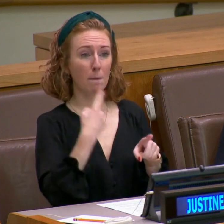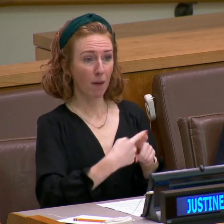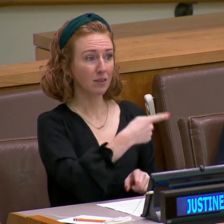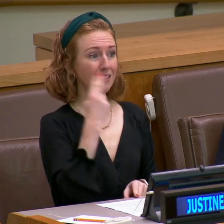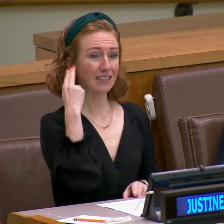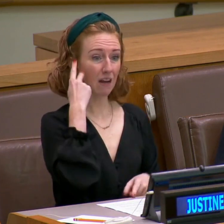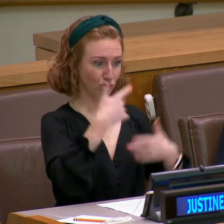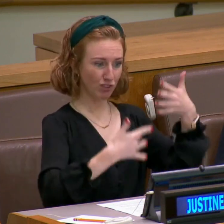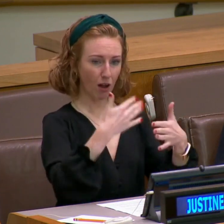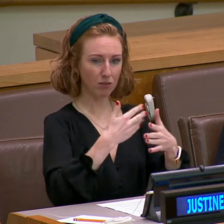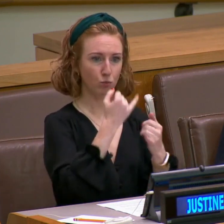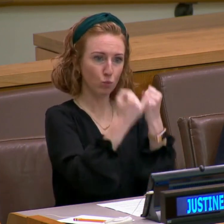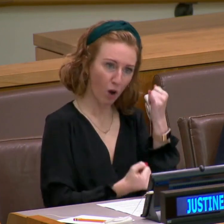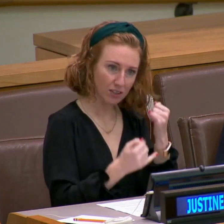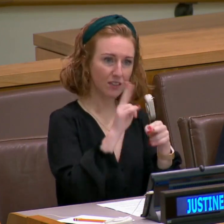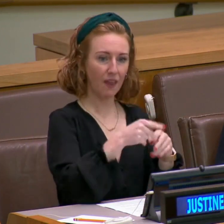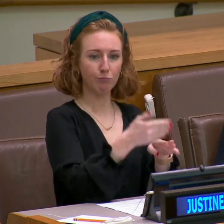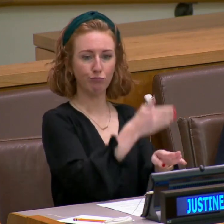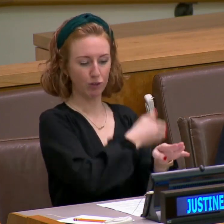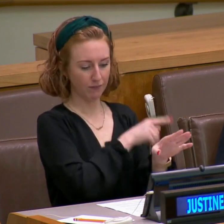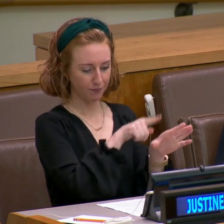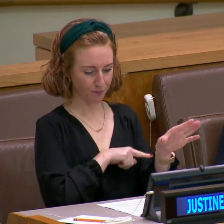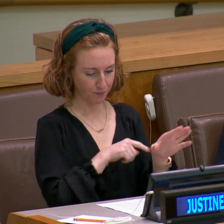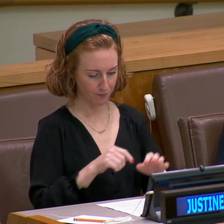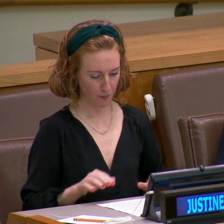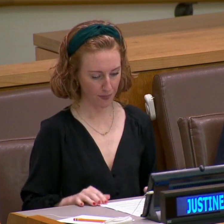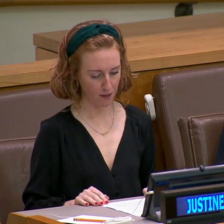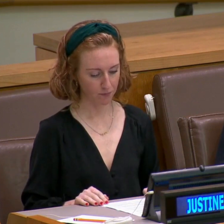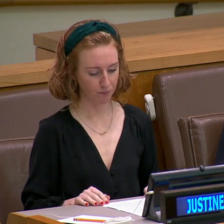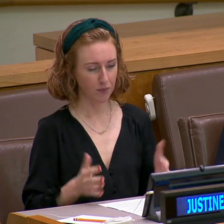los alumnos sordos están desempeñando peor que el año anterior.